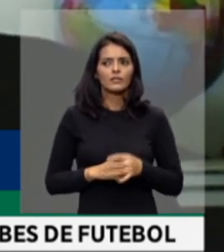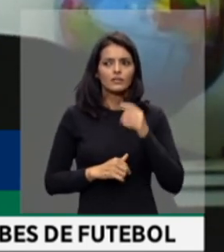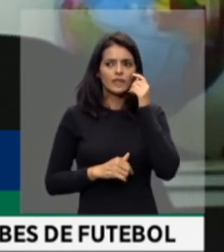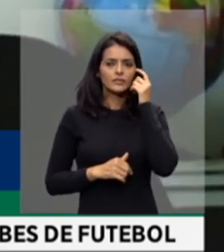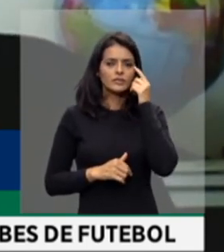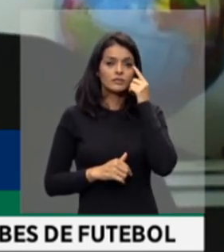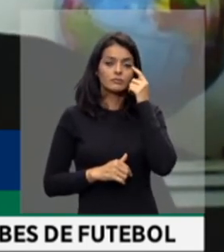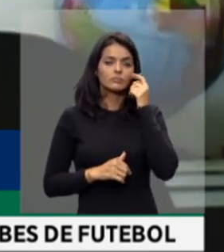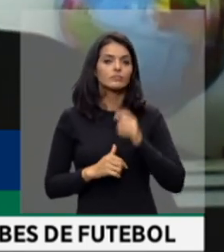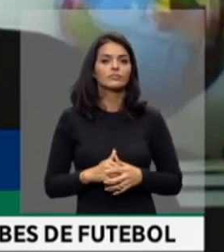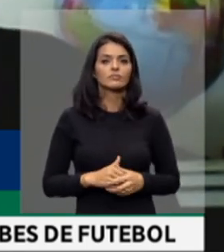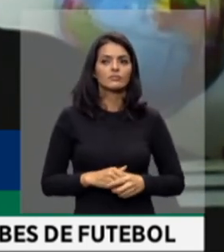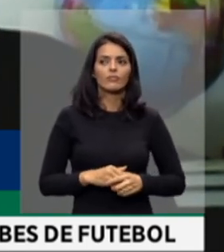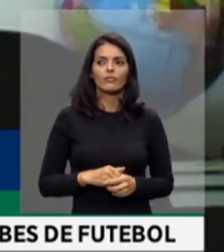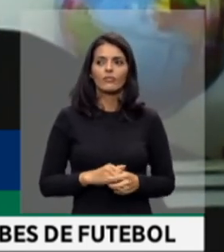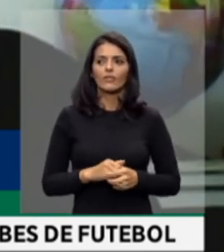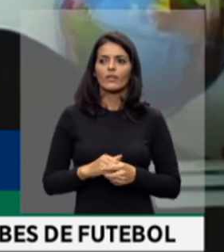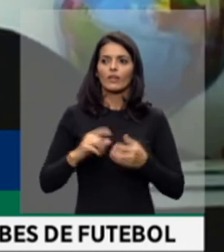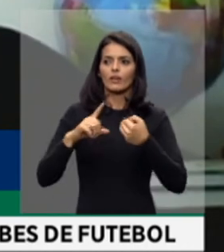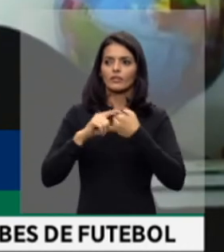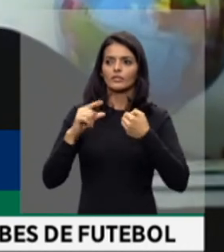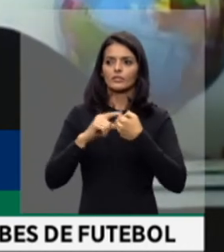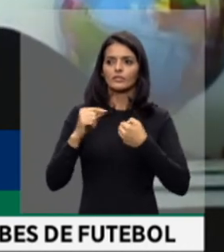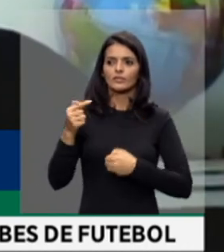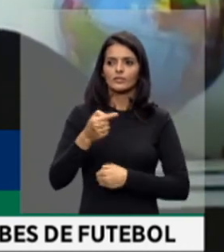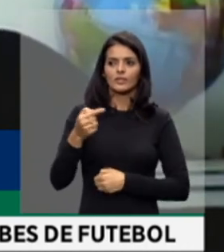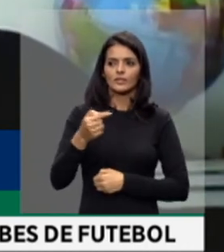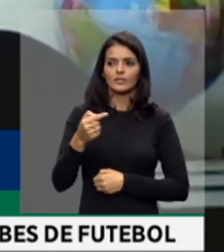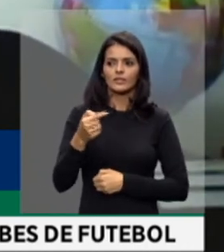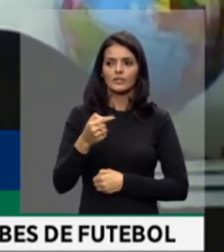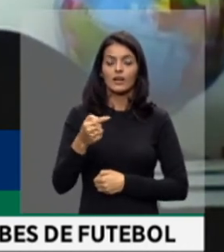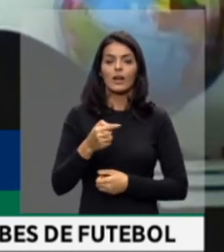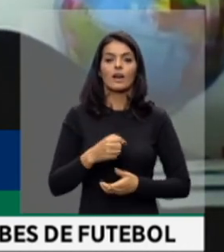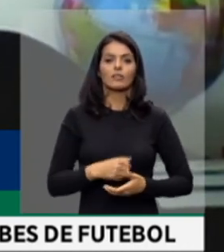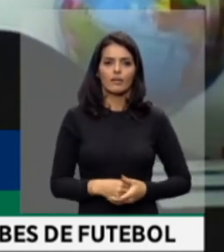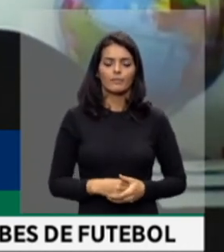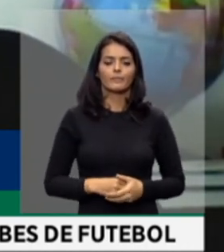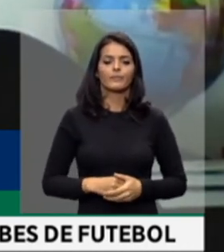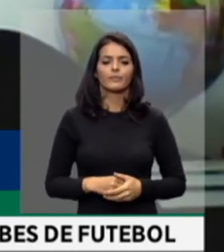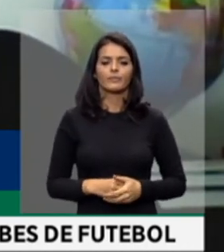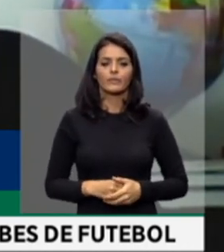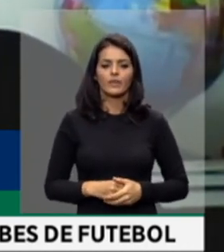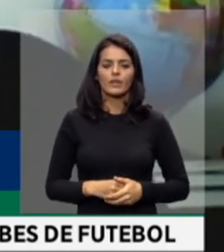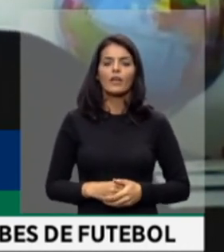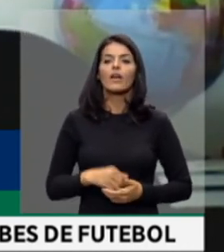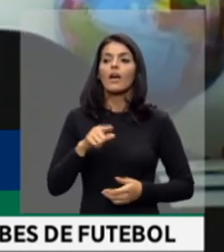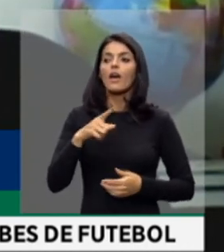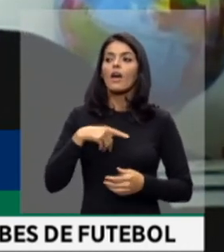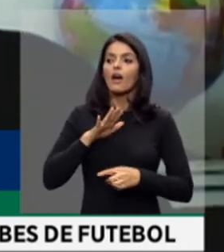TÁ EU QUERO ENTÃO SAUDAR O PCDOB, PORQUE O PORQUE DO TENHO TAMBÉM FEZ DESTAQUES SOBRE ESSA EMENDA QUE ELA É MUITO IMPORTANTE. VEJA BEM, A